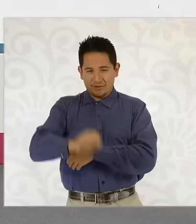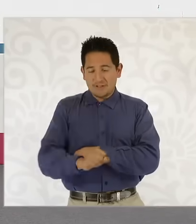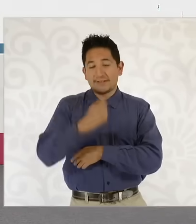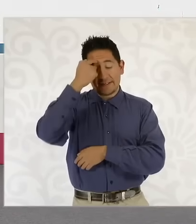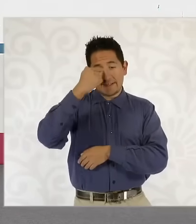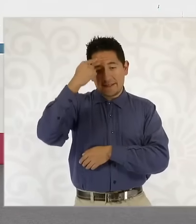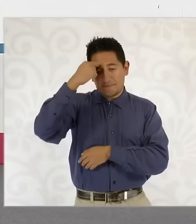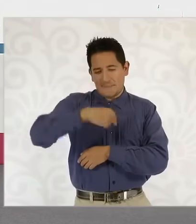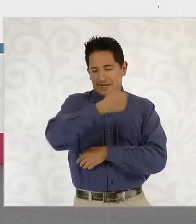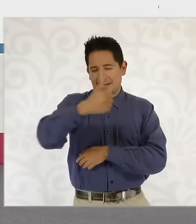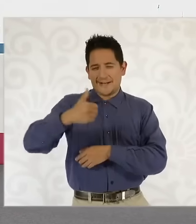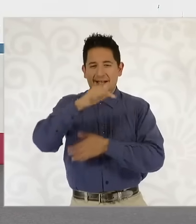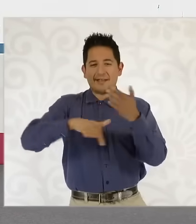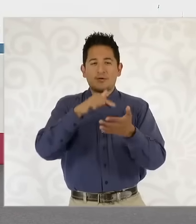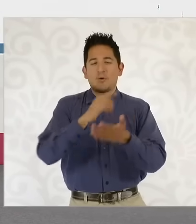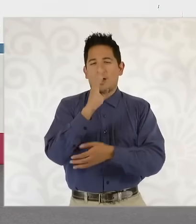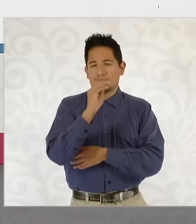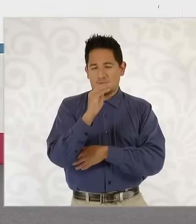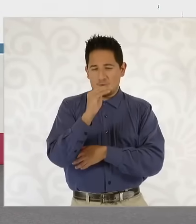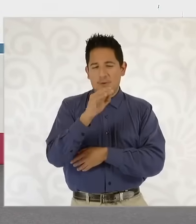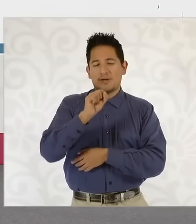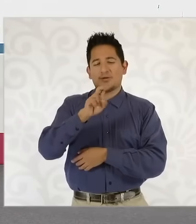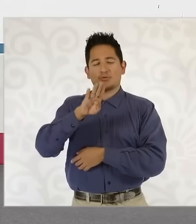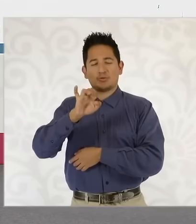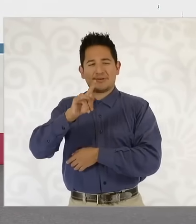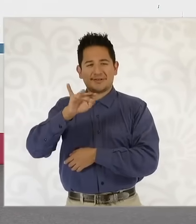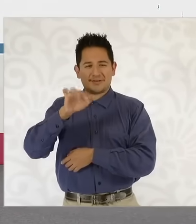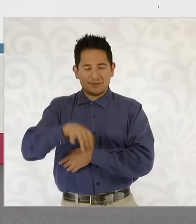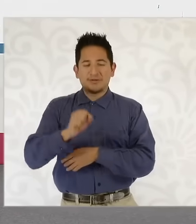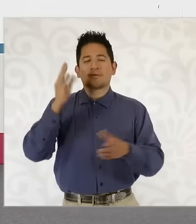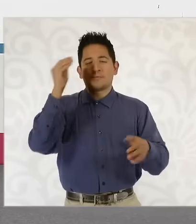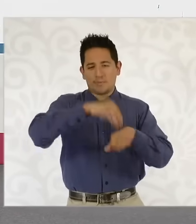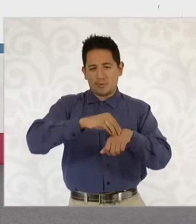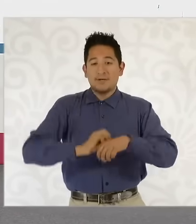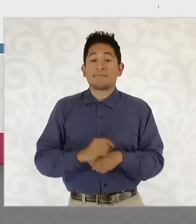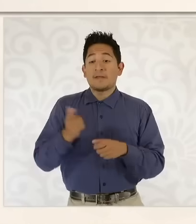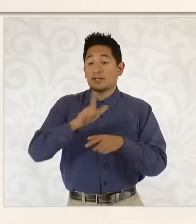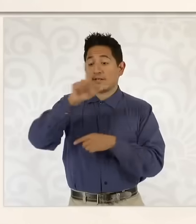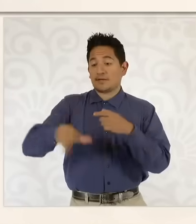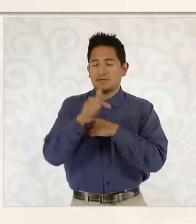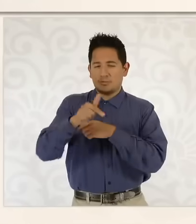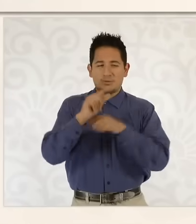por favor. Y en la zona sur tenemos 30 proyectos para llevar energía a un millón de hogares que